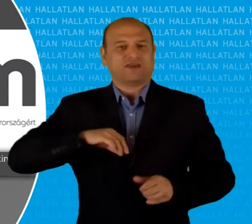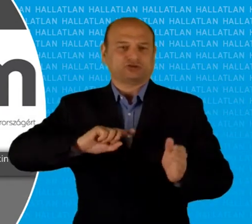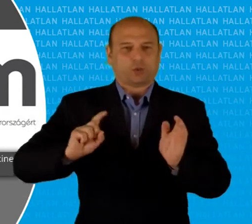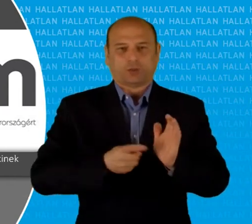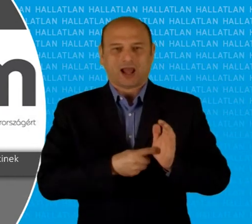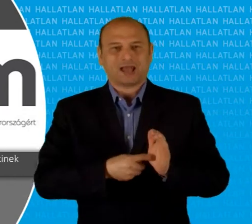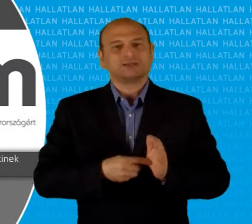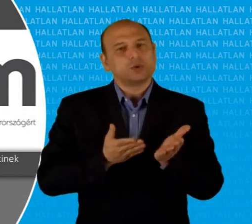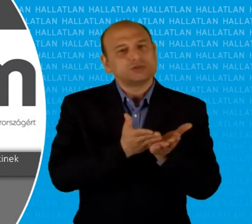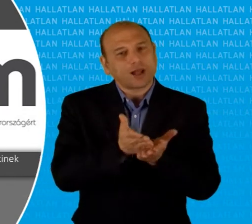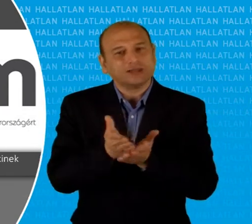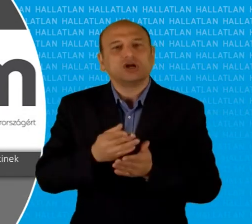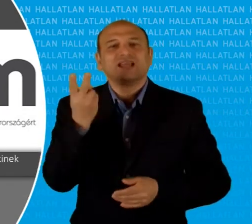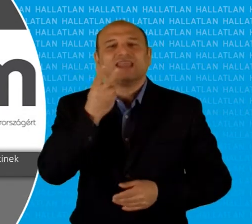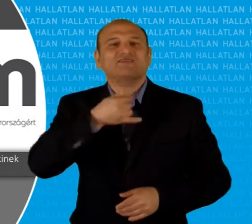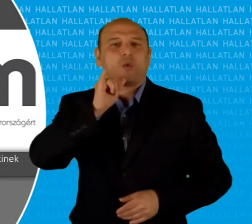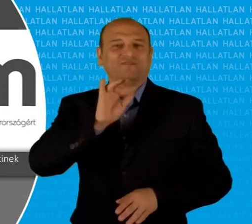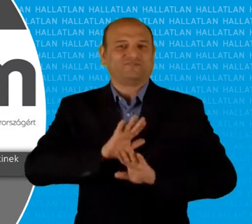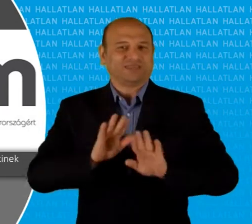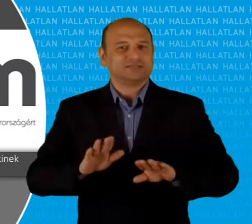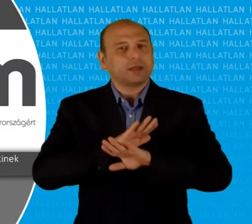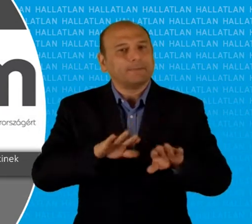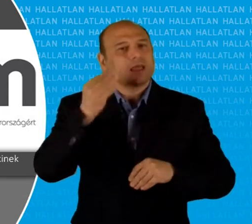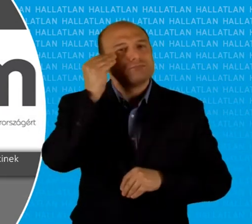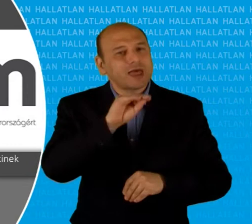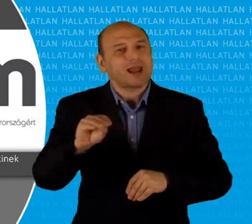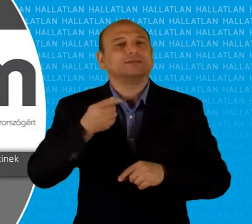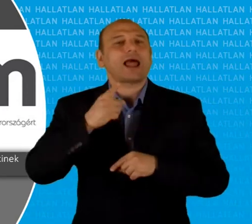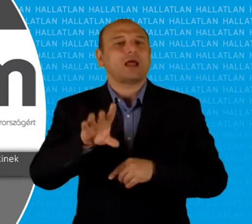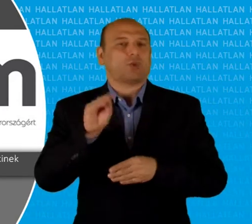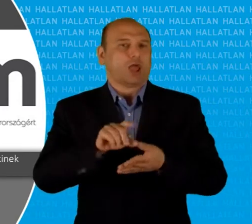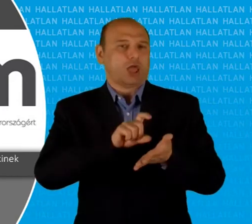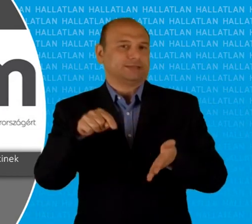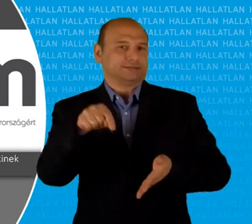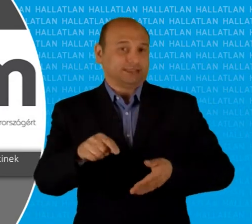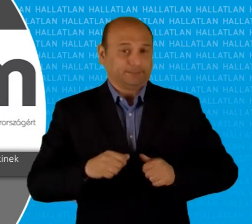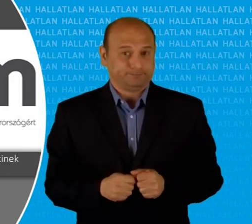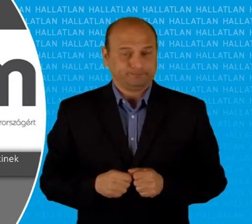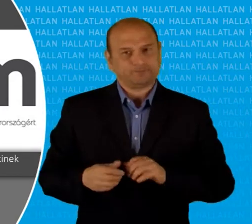kötelezően kelljen szolgáltatniuk az ivóvizet minden bejelentett állandó lakcímen.